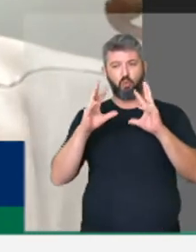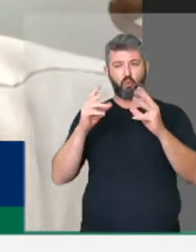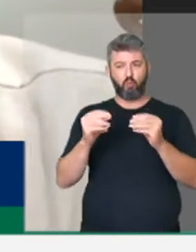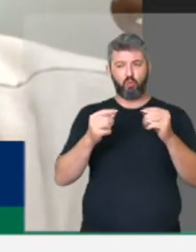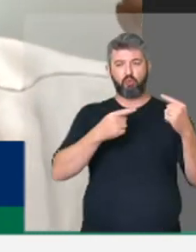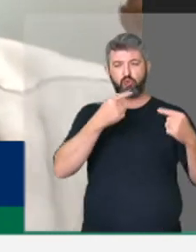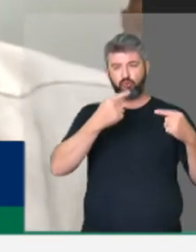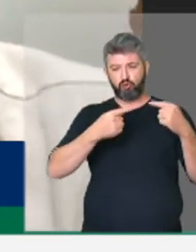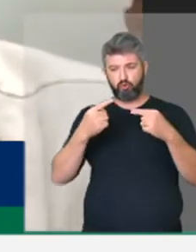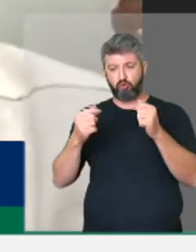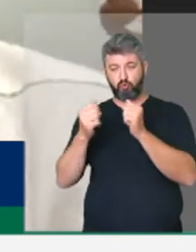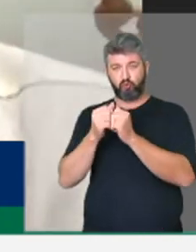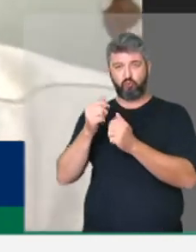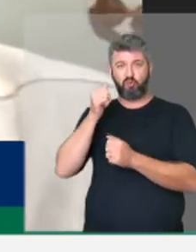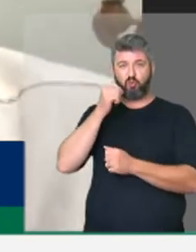NÓS TEMOS UM PROJETO QUE INCLUI UMA DÍVIDA QUE